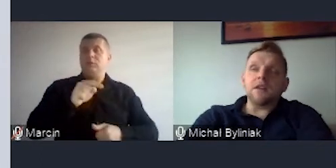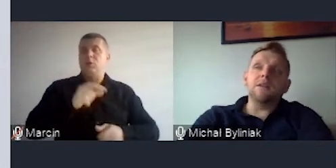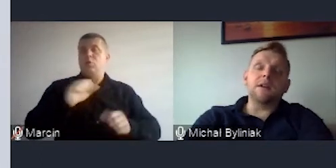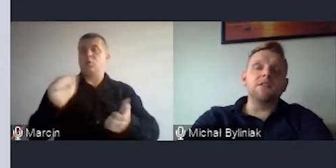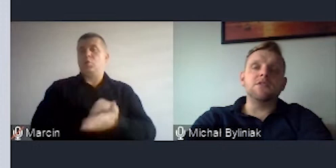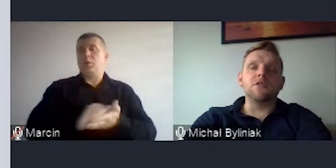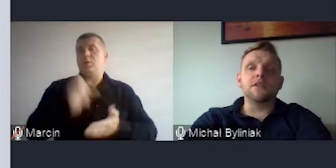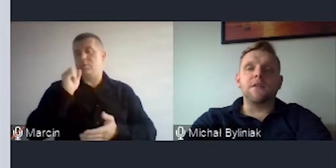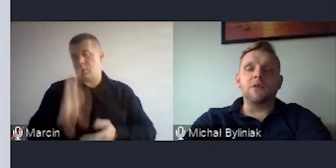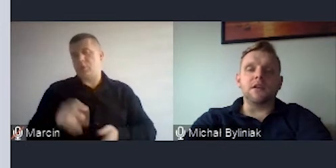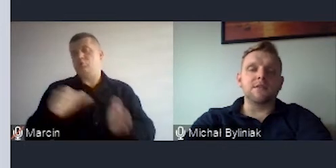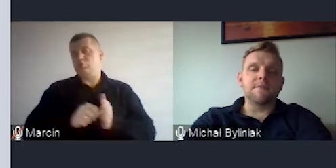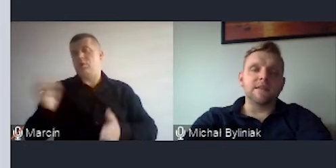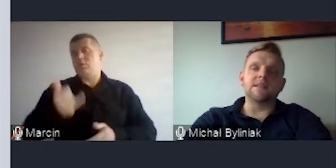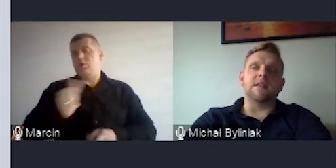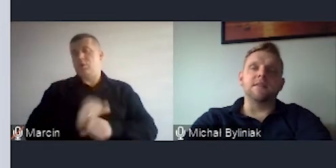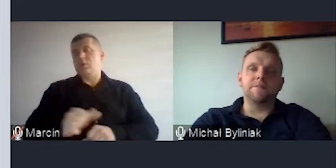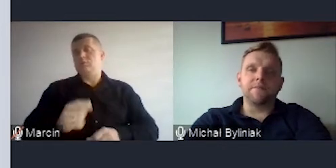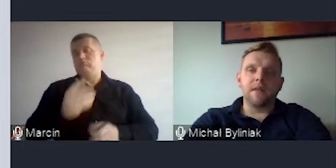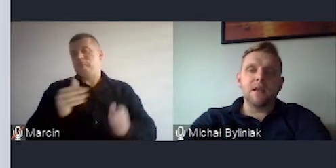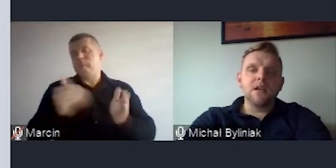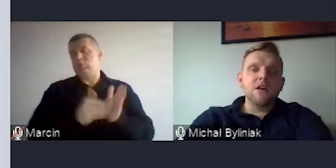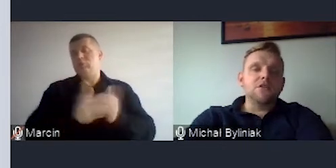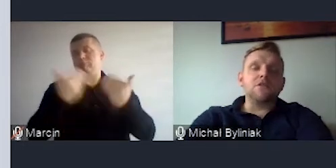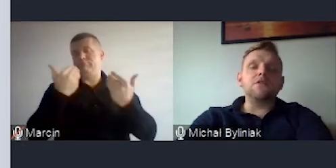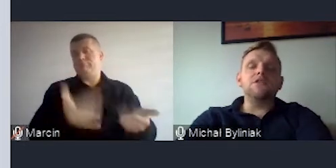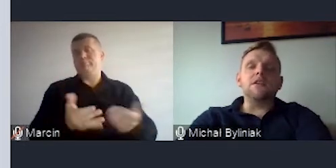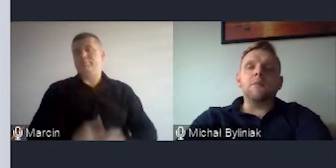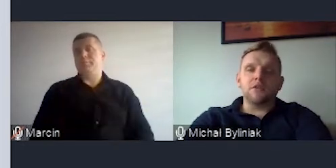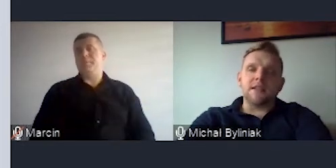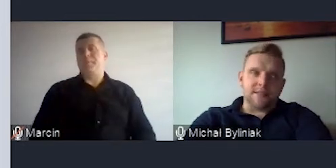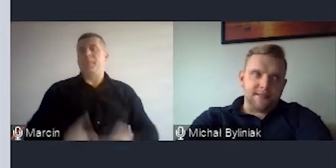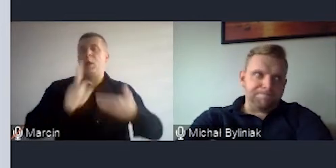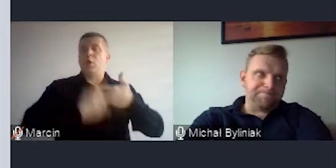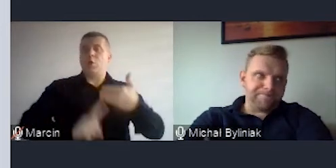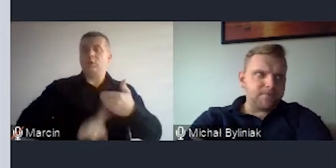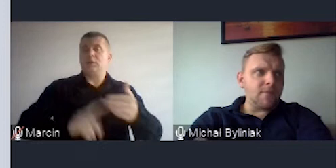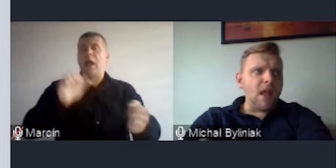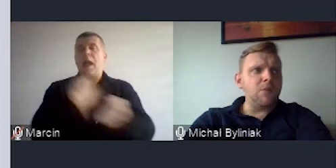to jak najbardziej ten środek trwały jest zasadny. Co do rozliczania amortyzacji.